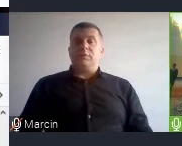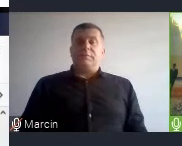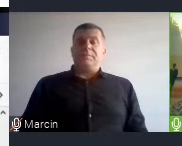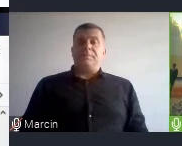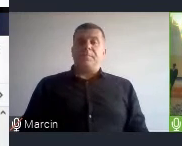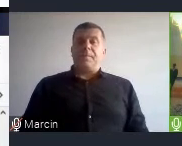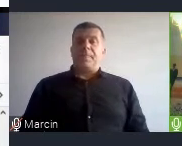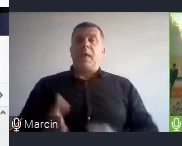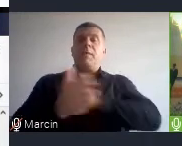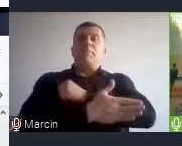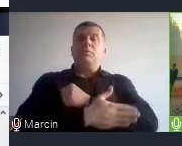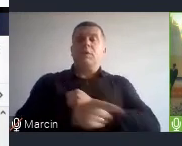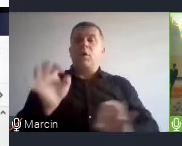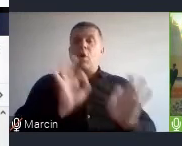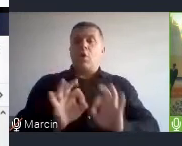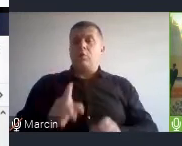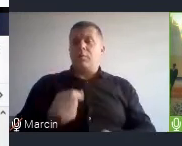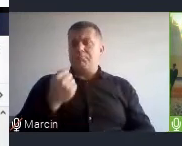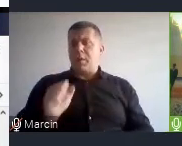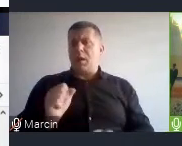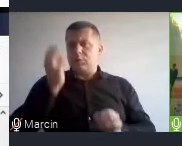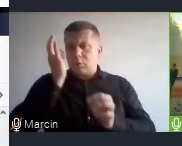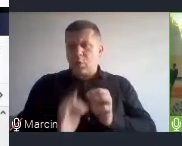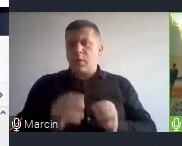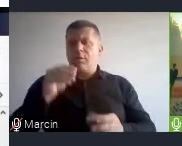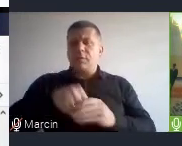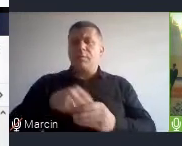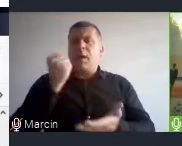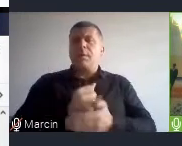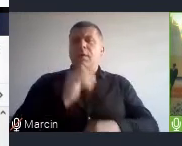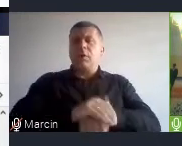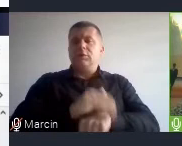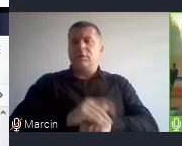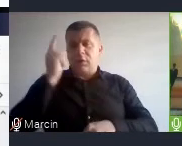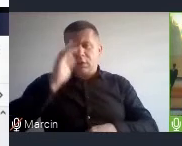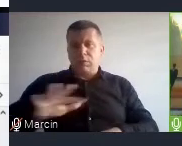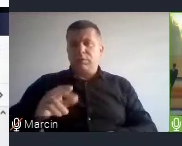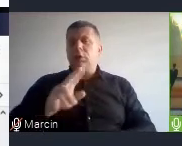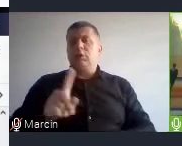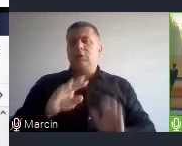Podstawy tych korekt są dużo bardziej konkretne w prawie zamówień publicznych niż w zasadzie konkurencyjności.